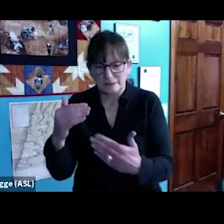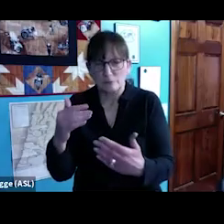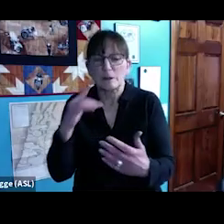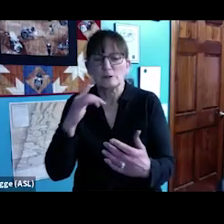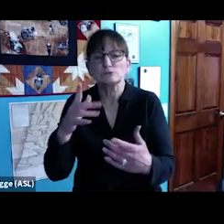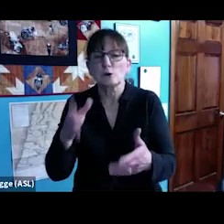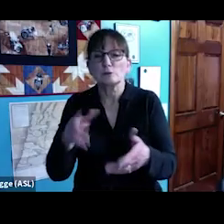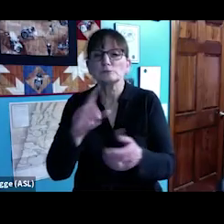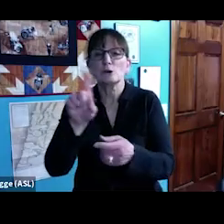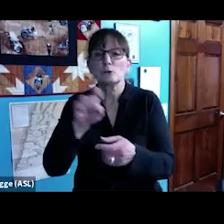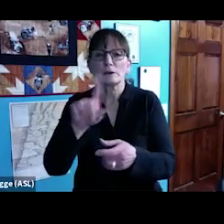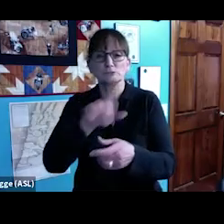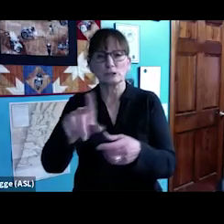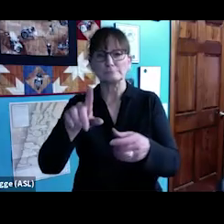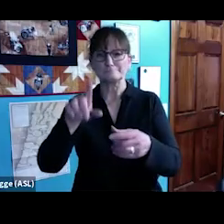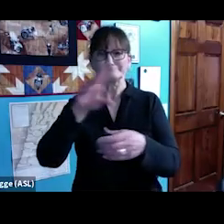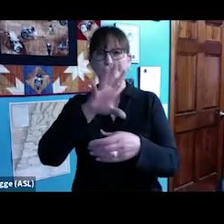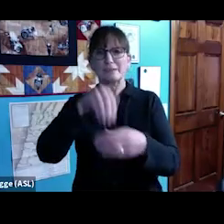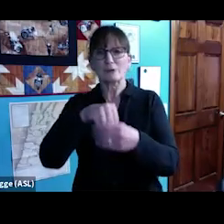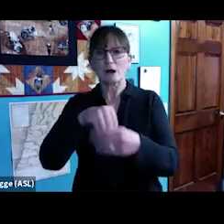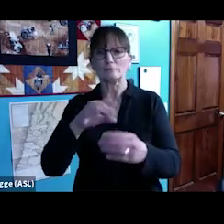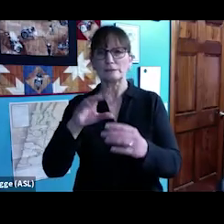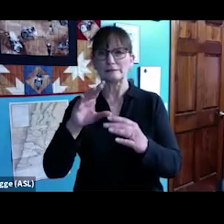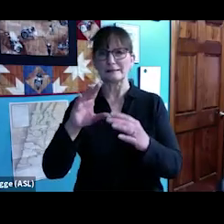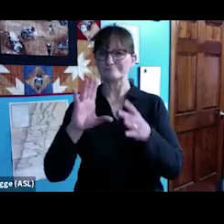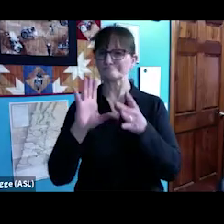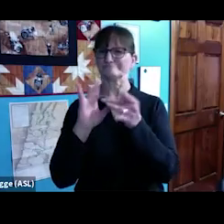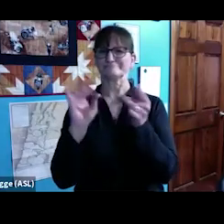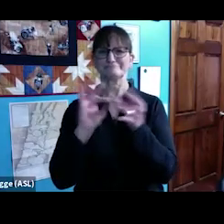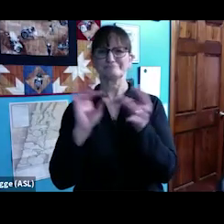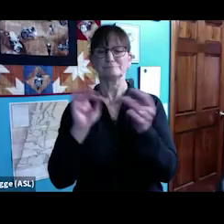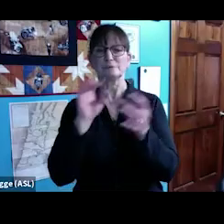Y luego, después de obtener el 3288 de vuelta